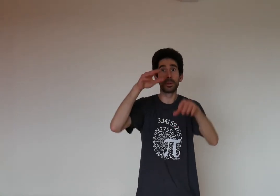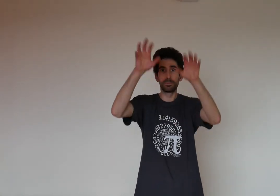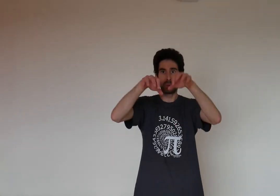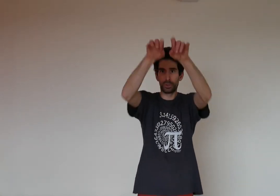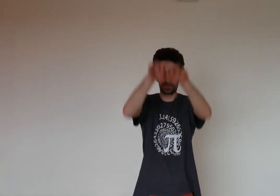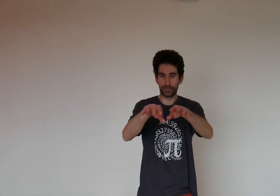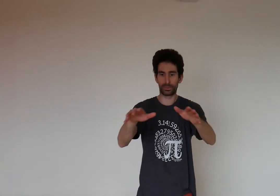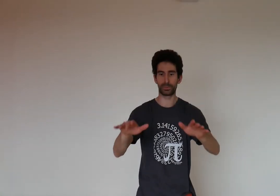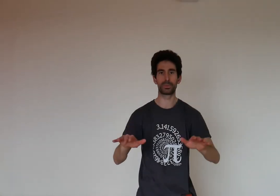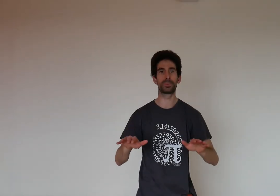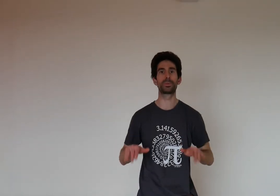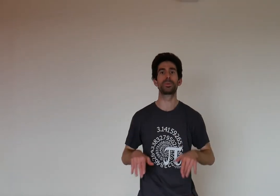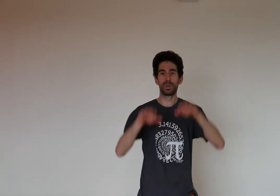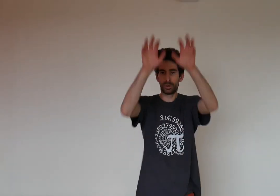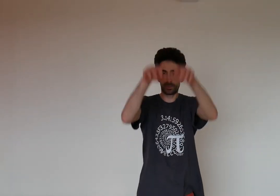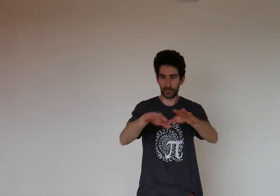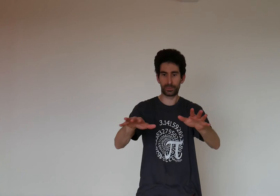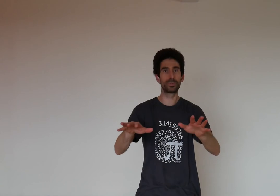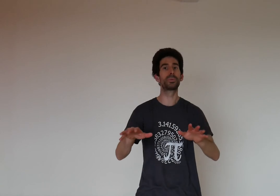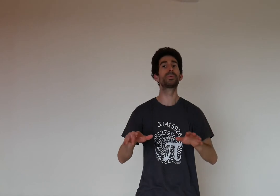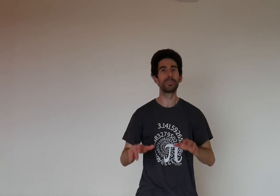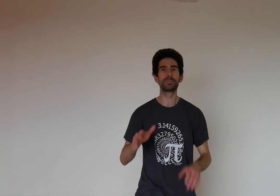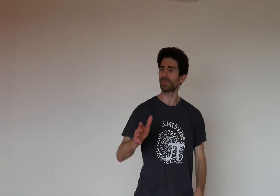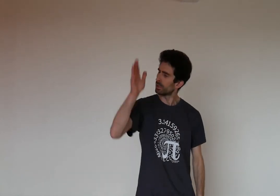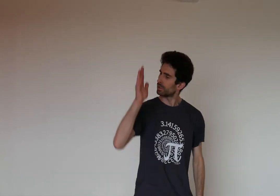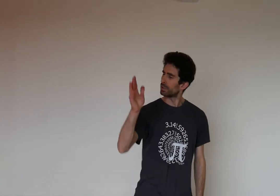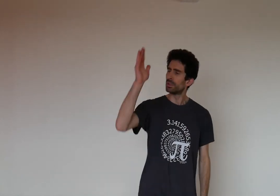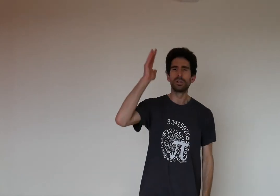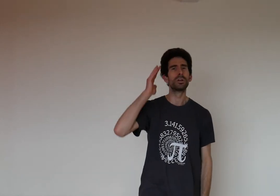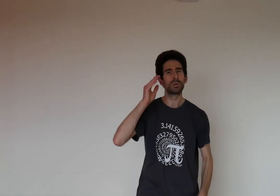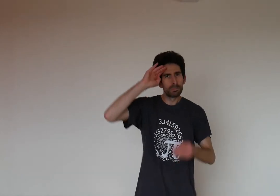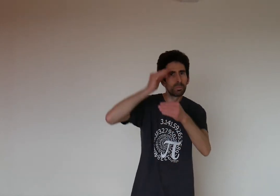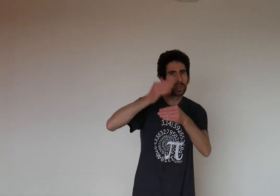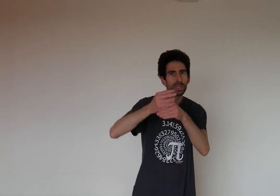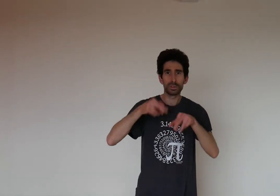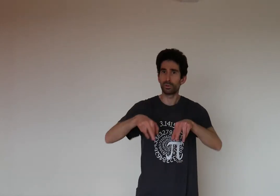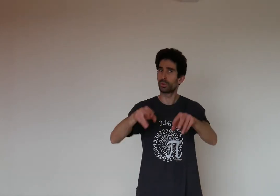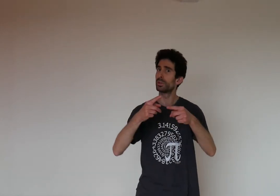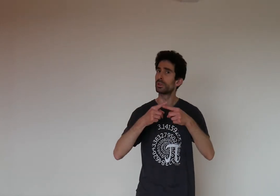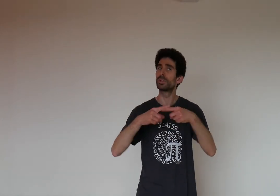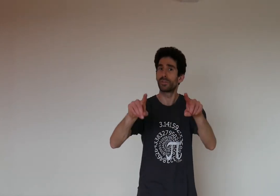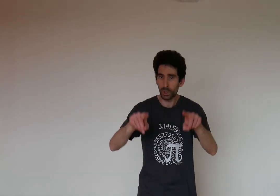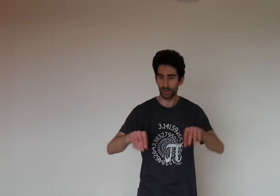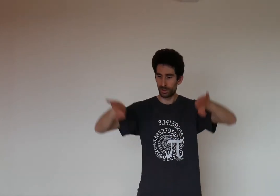En cas de pluie, l'eau coule vers les caniveaux. Autrefois, au Moyen-Âge, les rues étaient différentes.